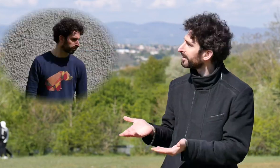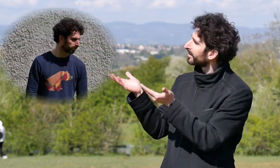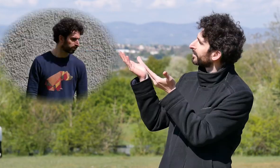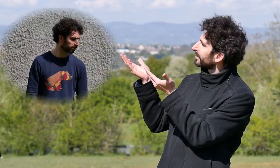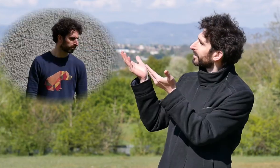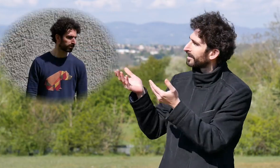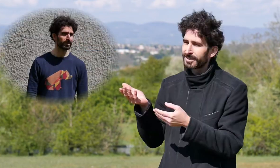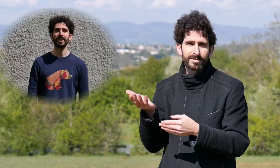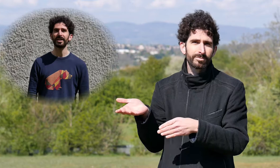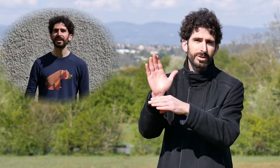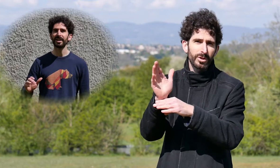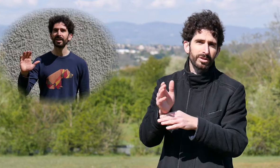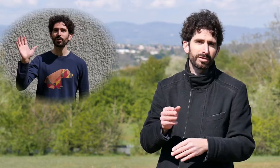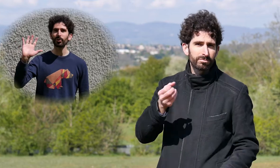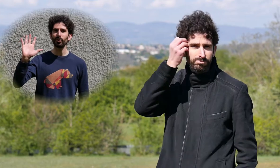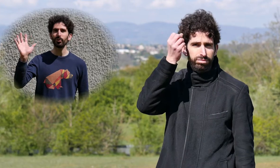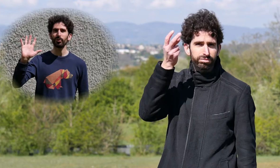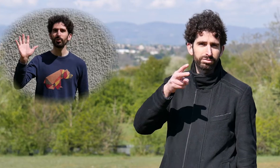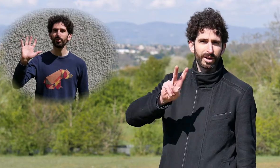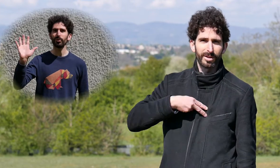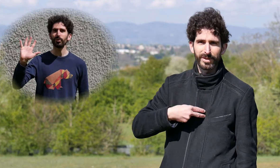Voici la mienne. * Coucou ! *